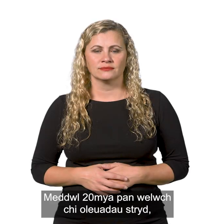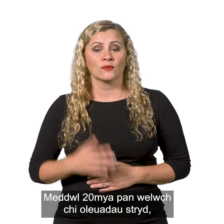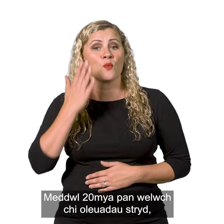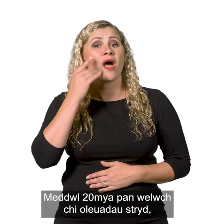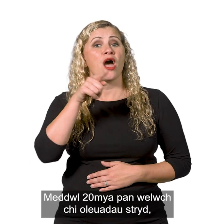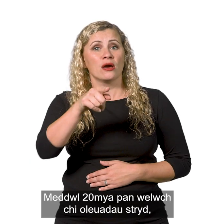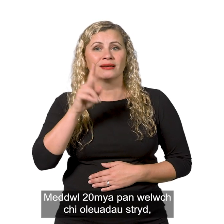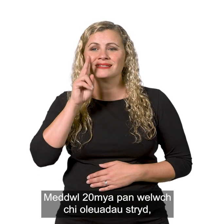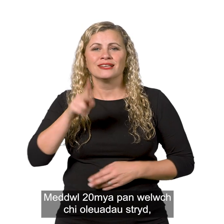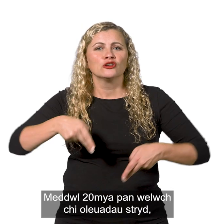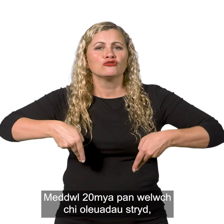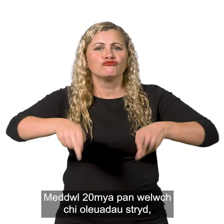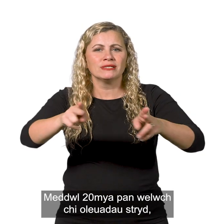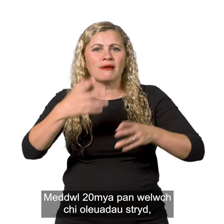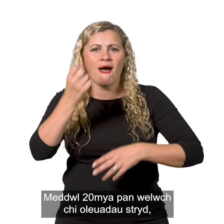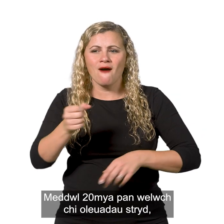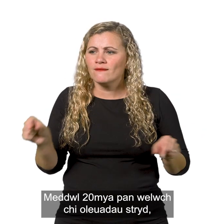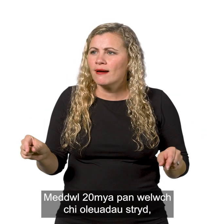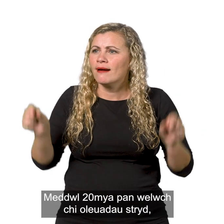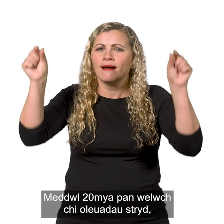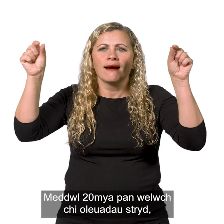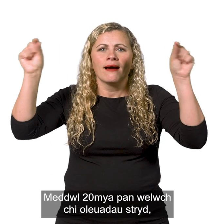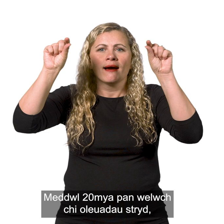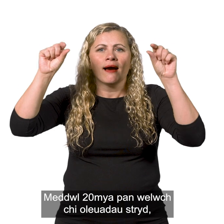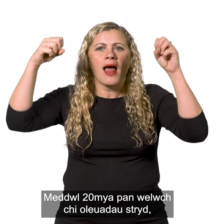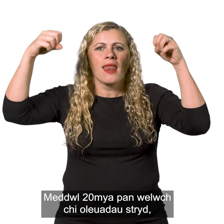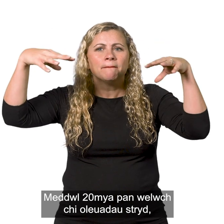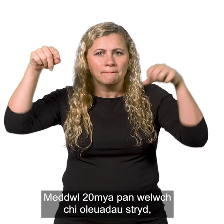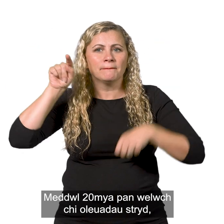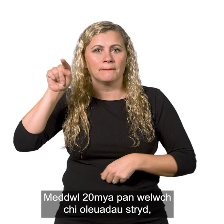Meddwl 20mya Pan welwch chi oleuadau stryd,